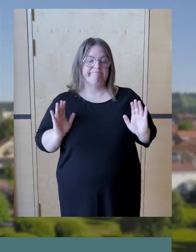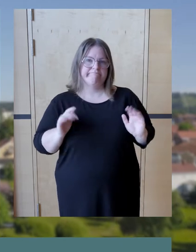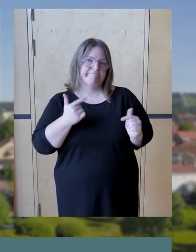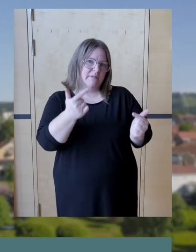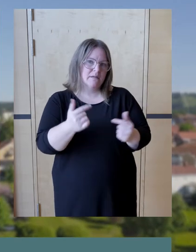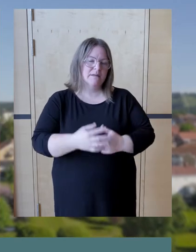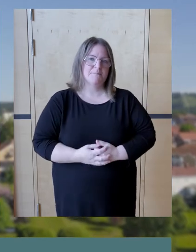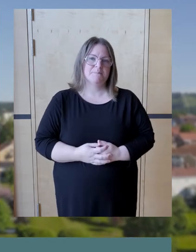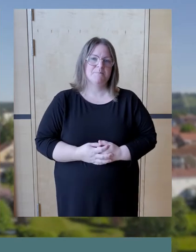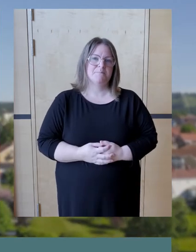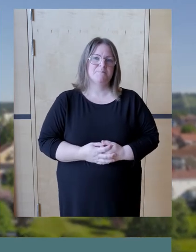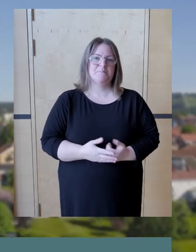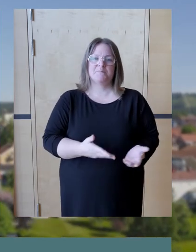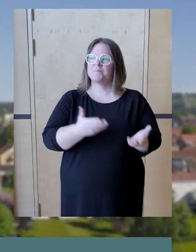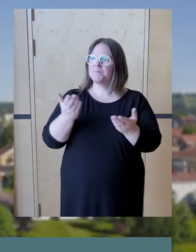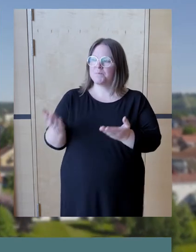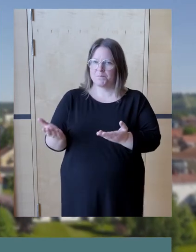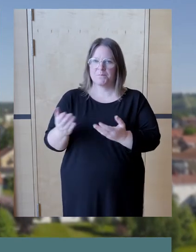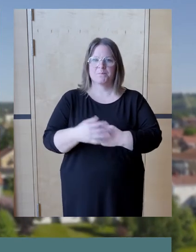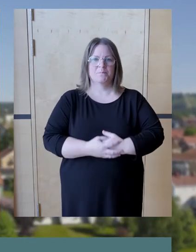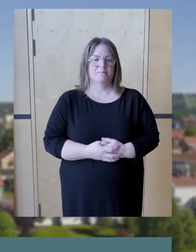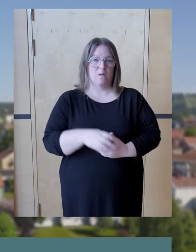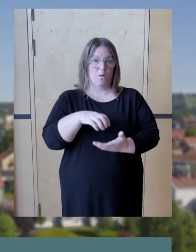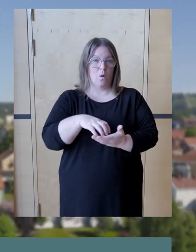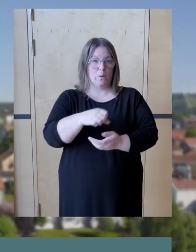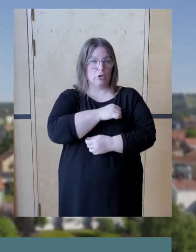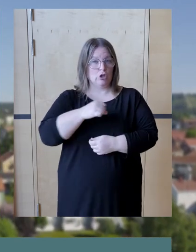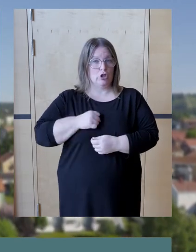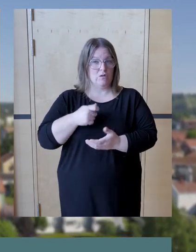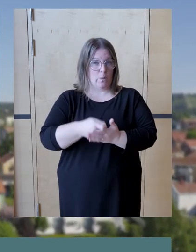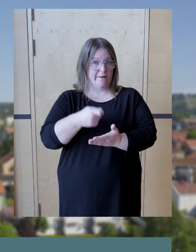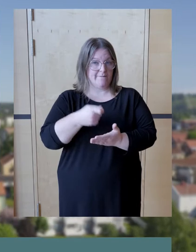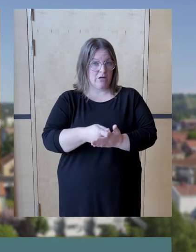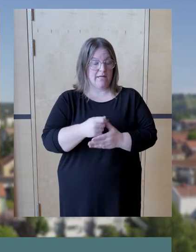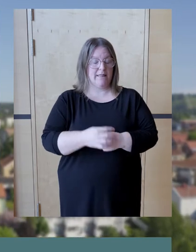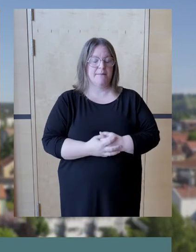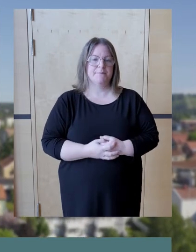Tack ska du ha det roligt Florence Burman kommunstyrelsens ordförande Socialdemokraterna tar efter Markku Abrahamsson Varsågod